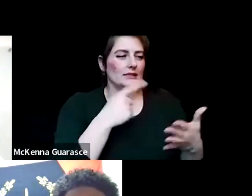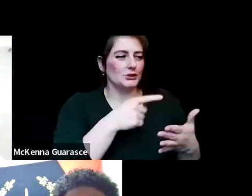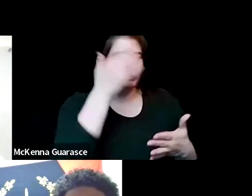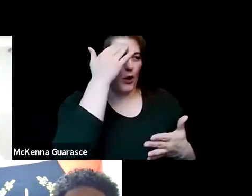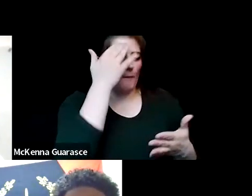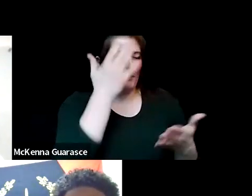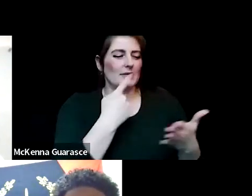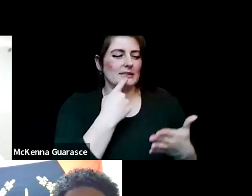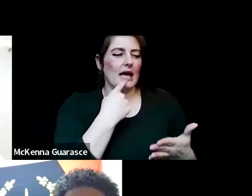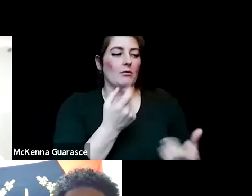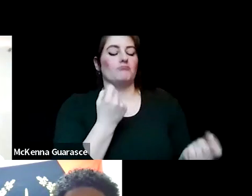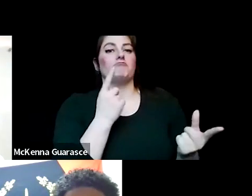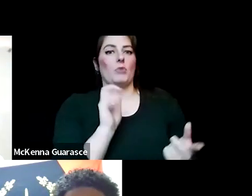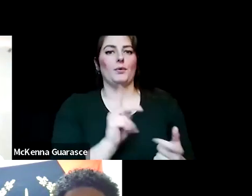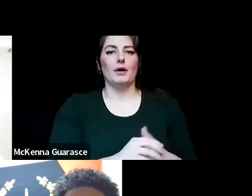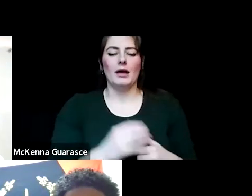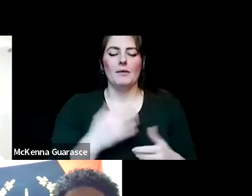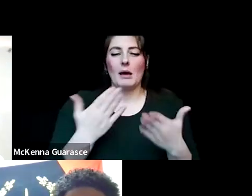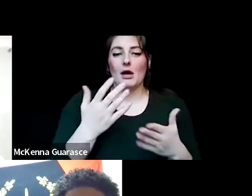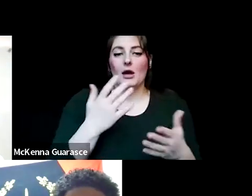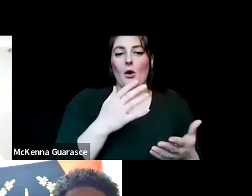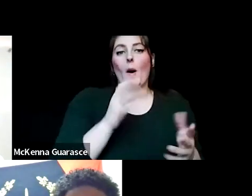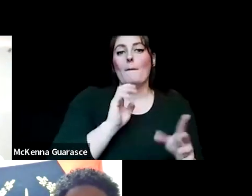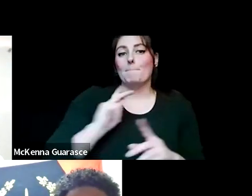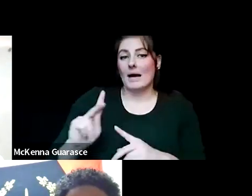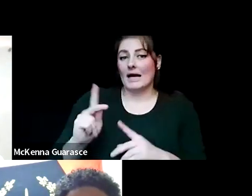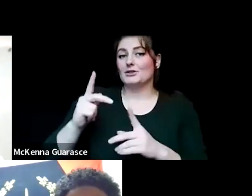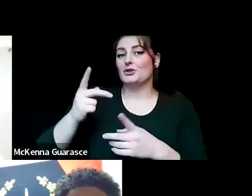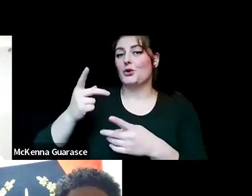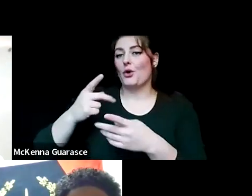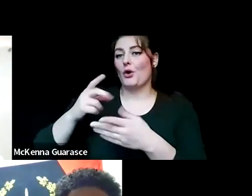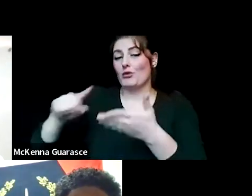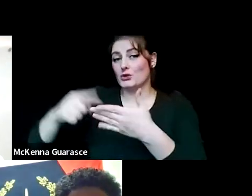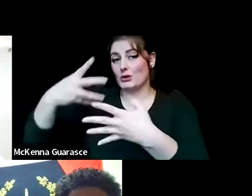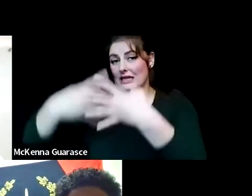buscar en la lista de recursos que tiene todas las organizaciones